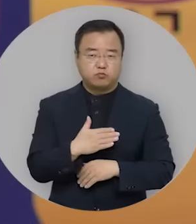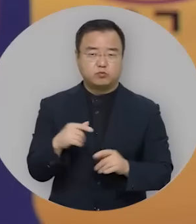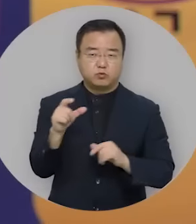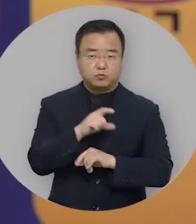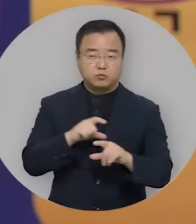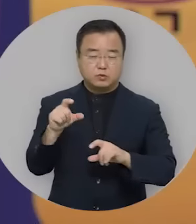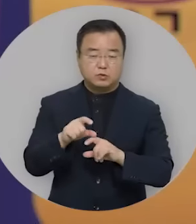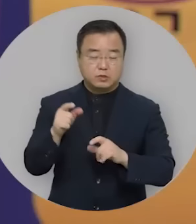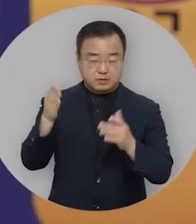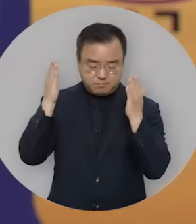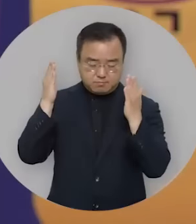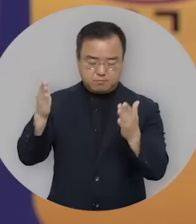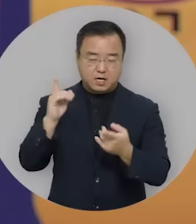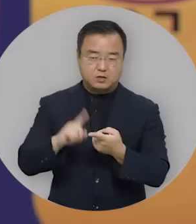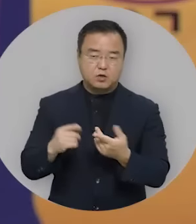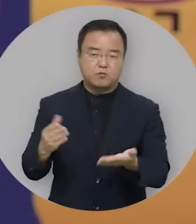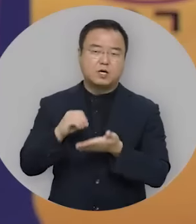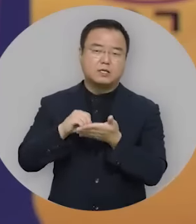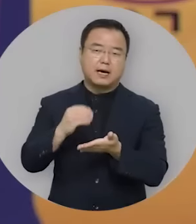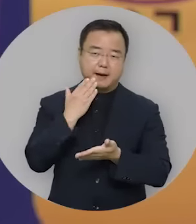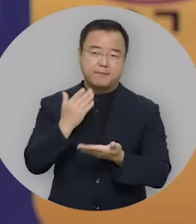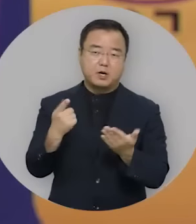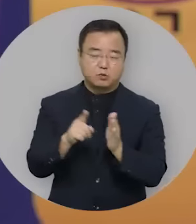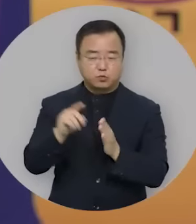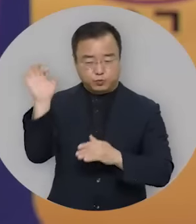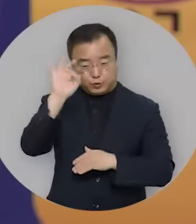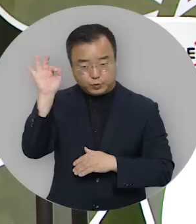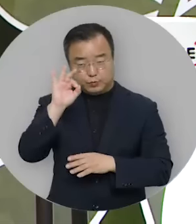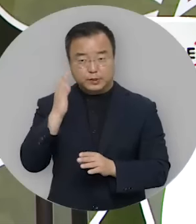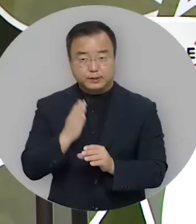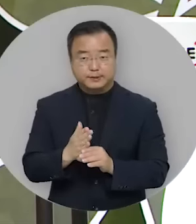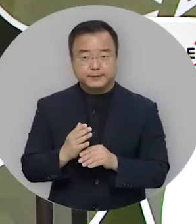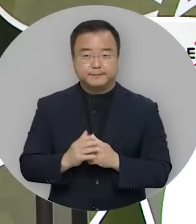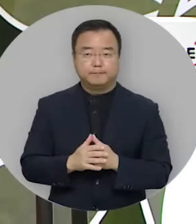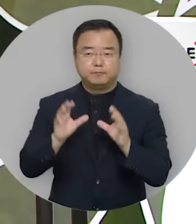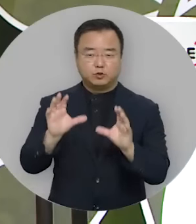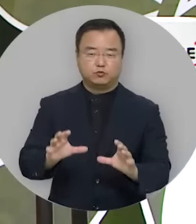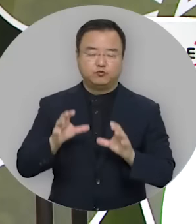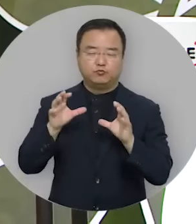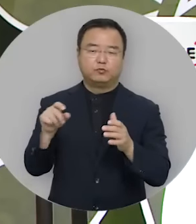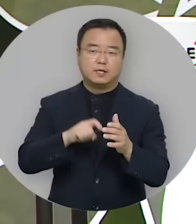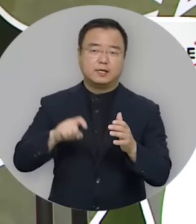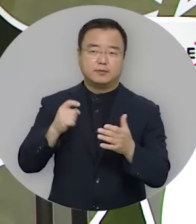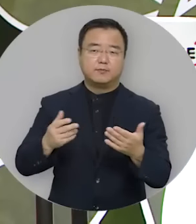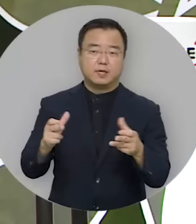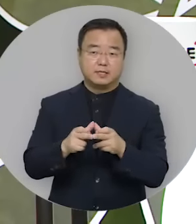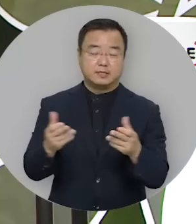그쪽으로 취업을 할 수 있도록 지금 계속 알아보고 있습니다. 국가적으로 이렇게 장애인 채용에 대해서도